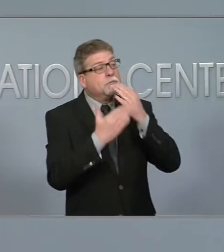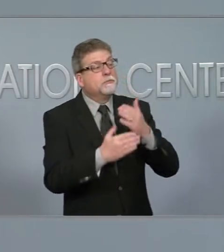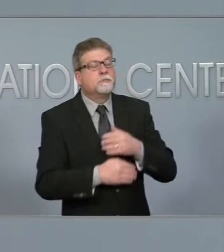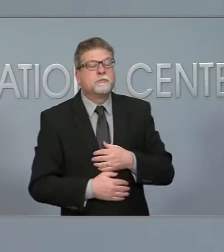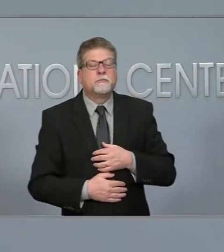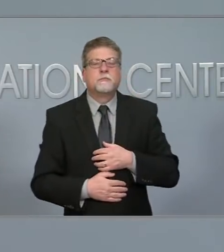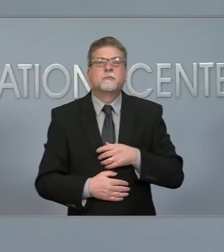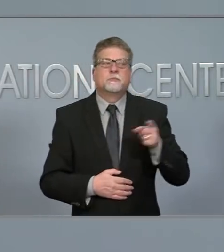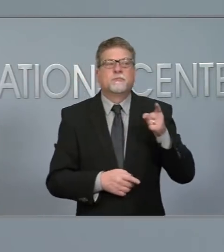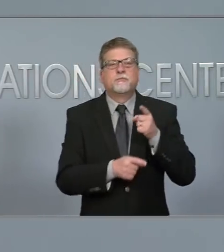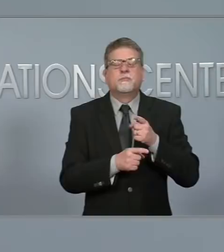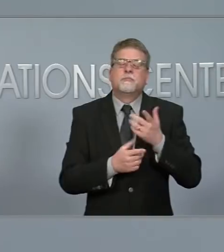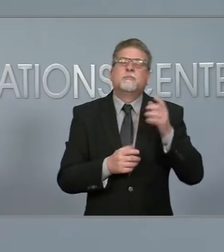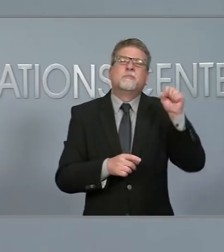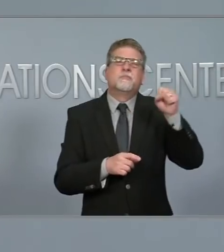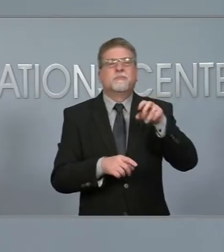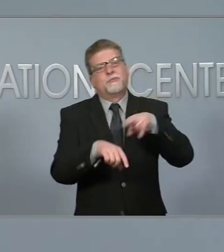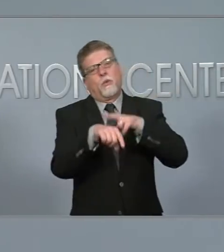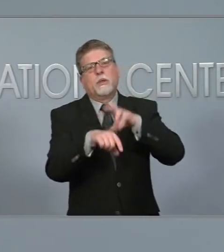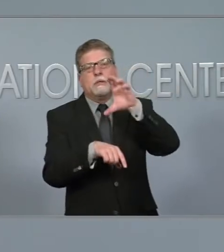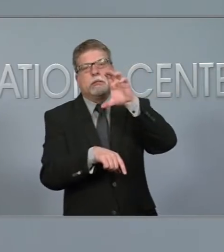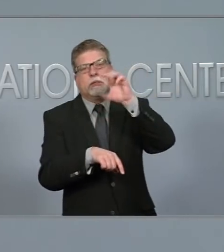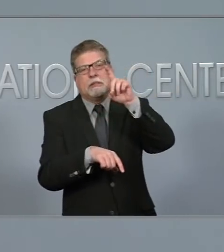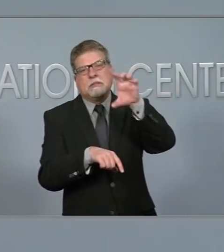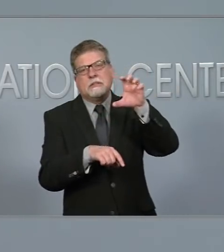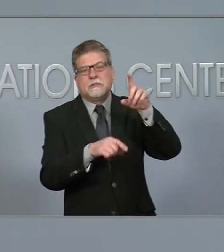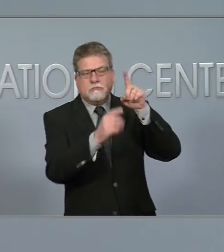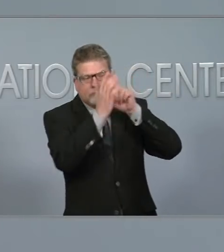estamos cambiando y de decisiones. Estamos tomando en